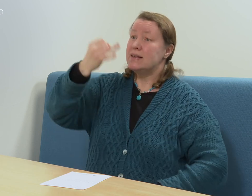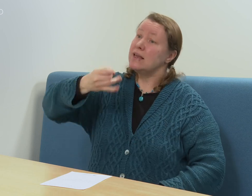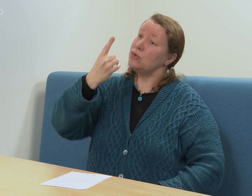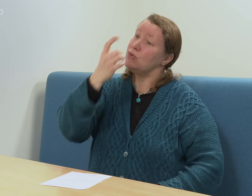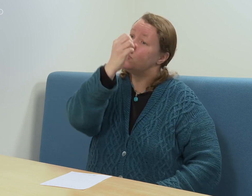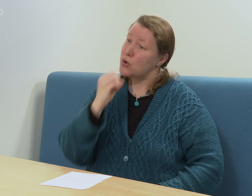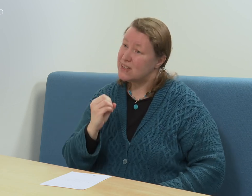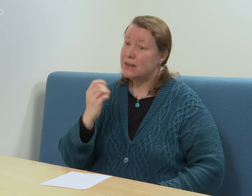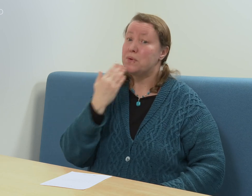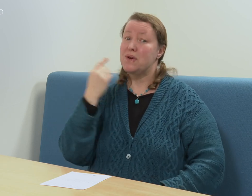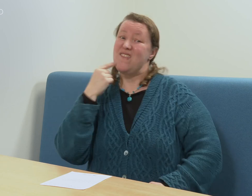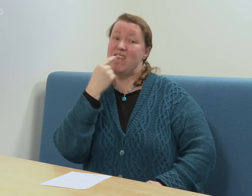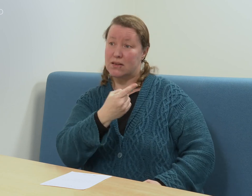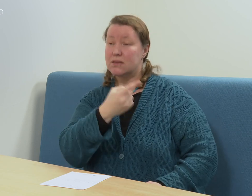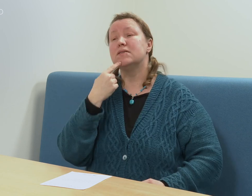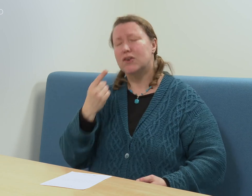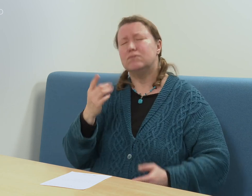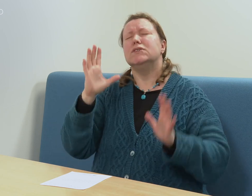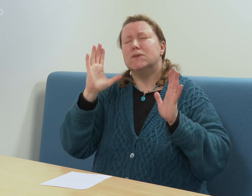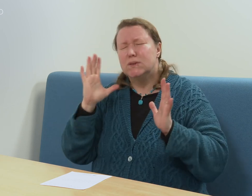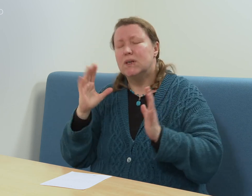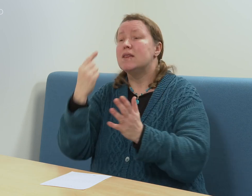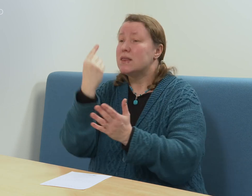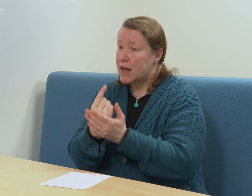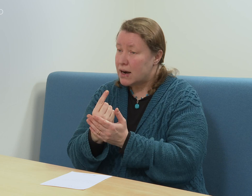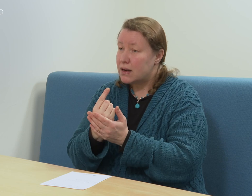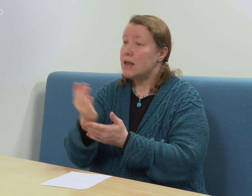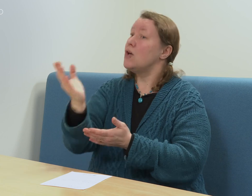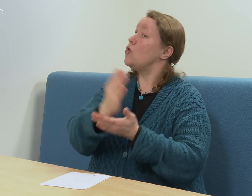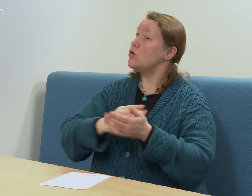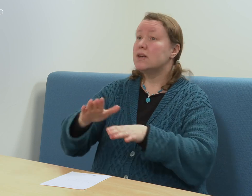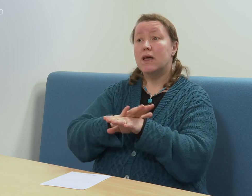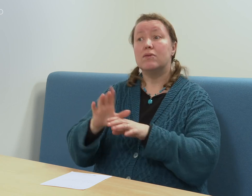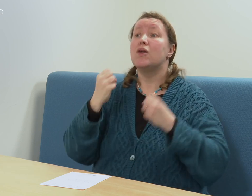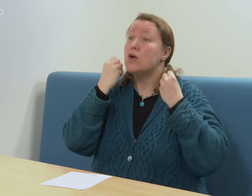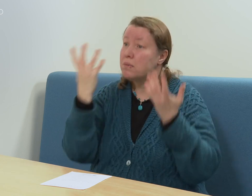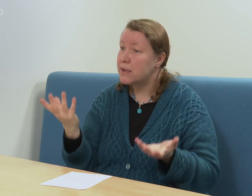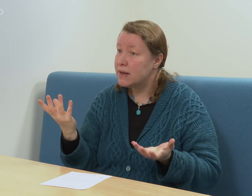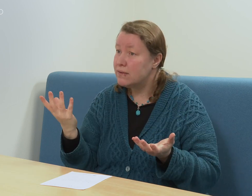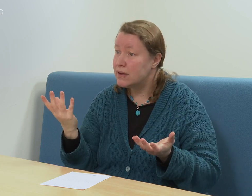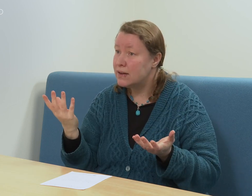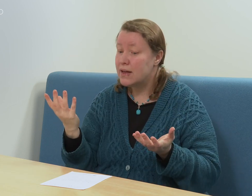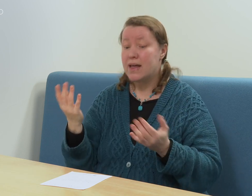pitää palvelua äärimmäisen tärkeänä. Osa vastaajista käyttää palvelua joka päivä, -